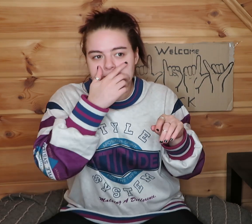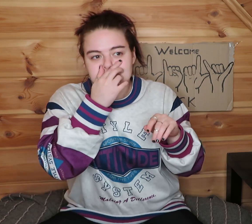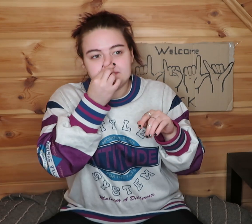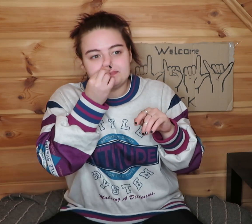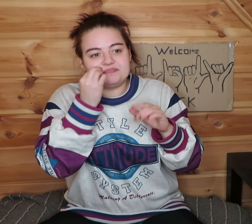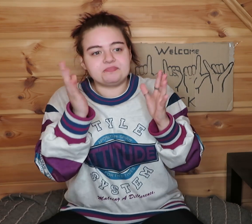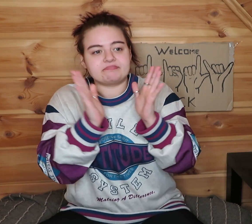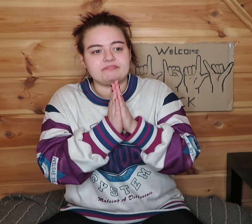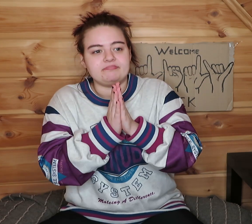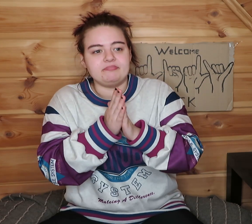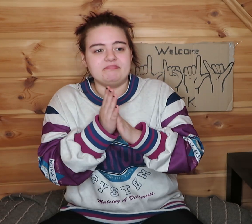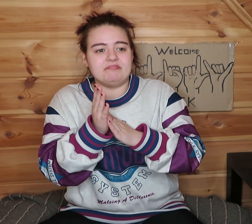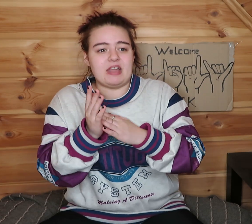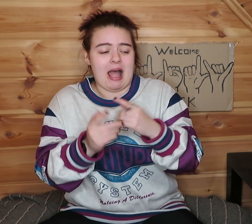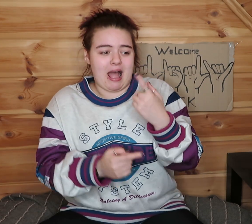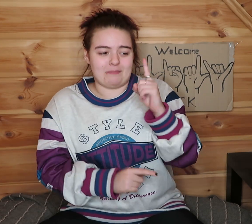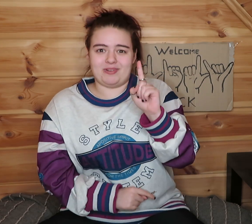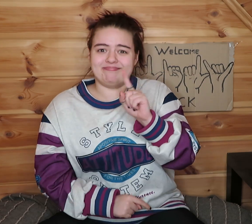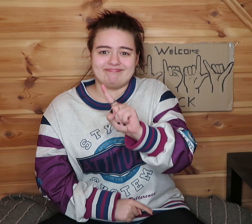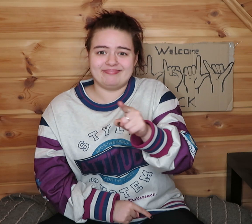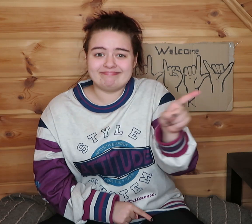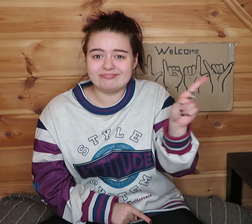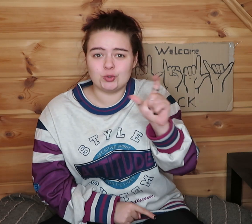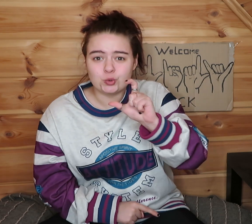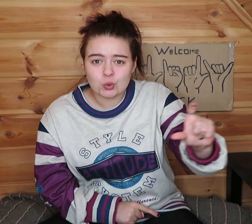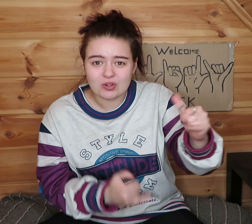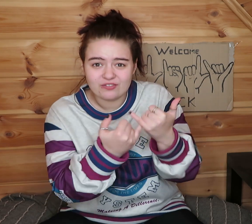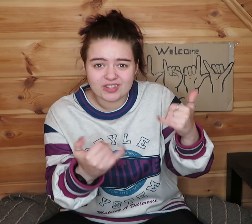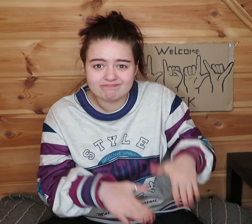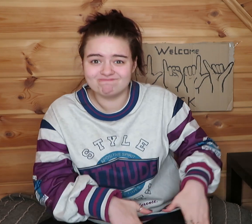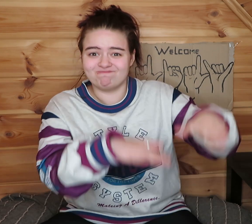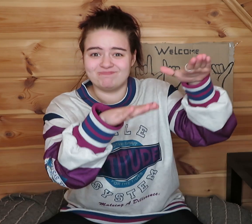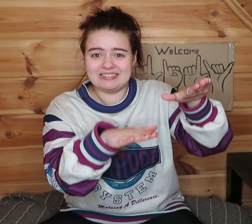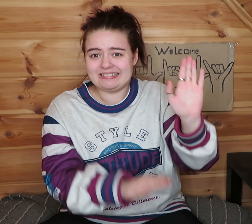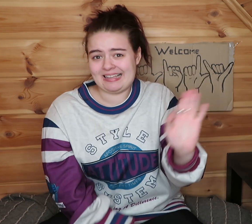Aber sie sind natürlich nicht Schuld wie sie aufgewachsen sind.